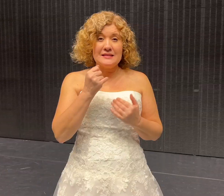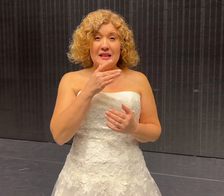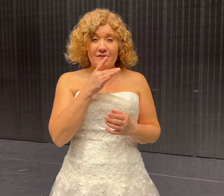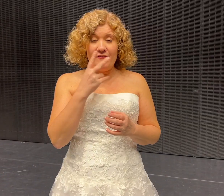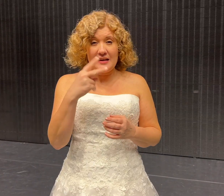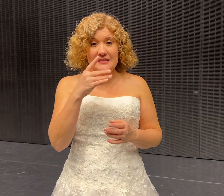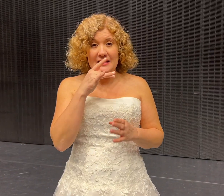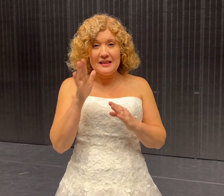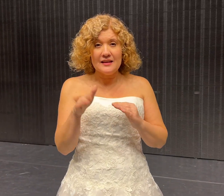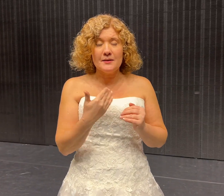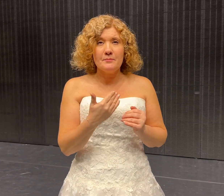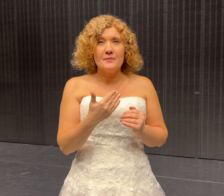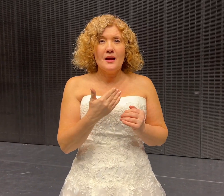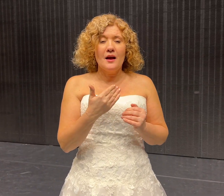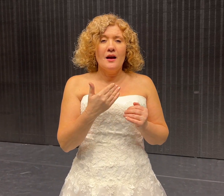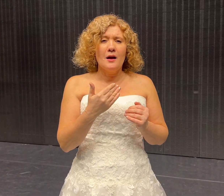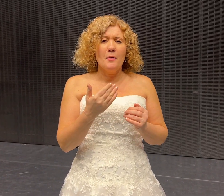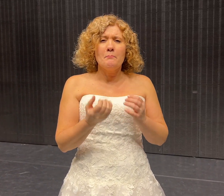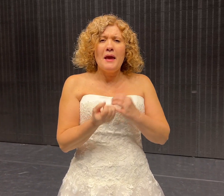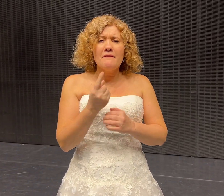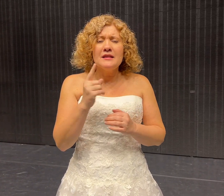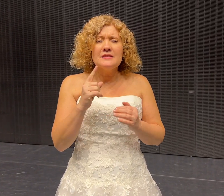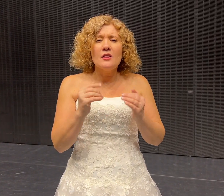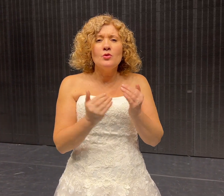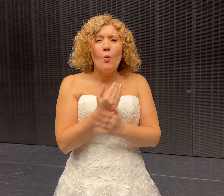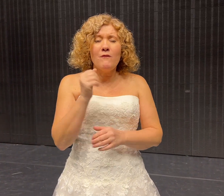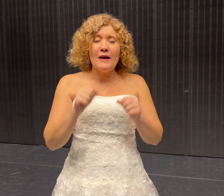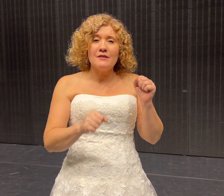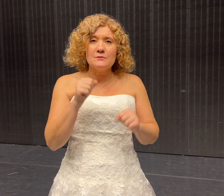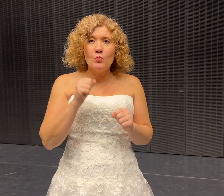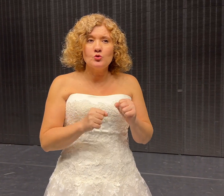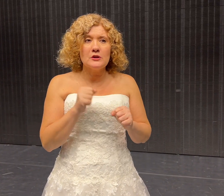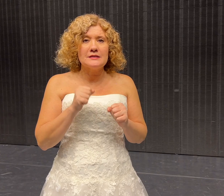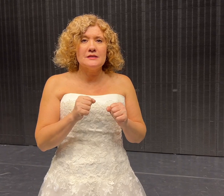За 20 лет существования нашего коллектива появились новые возможности